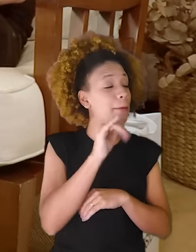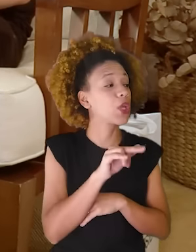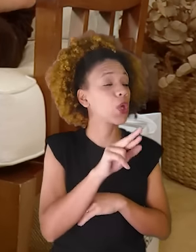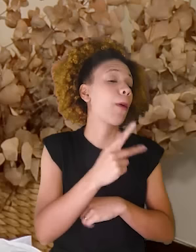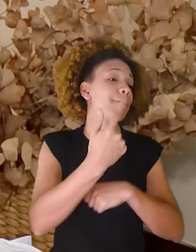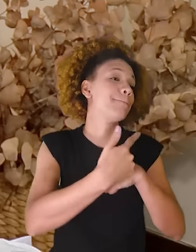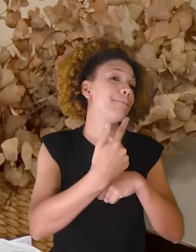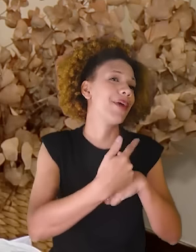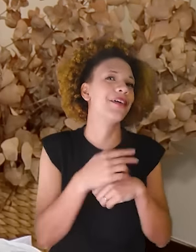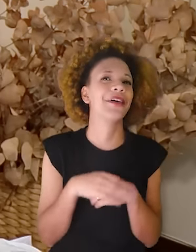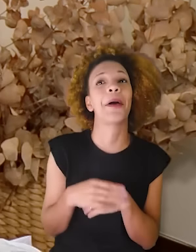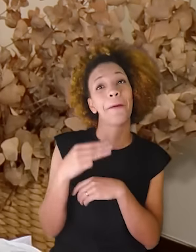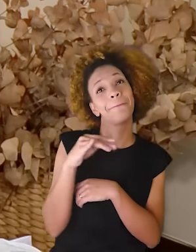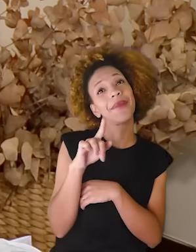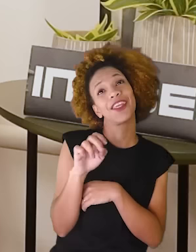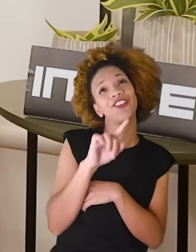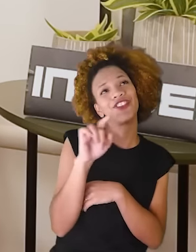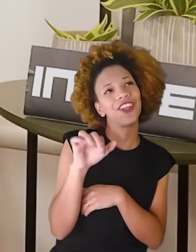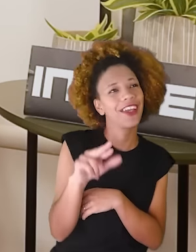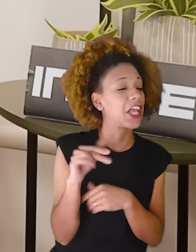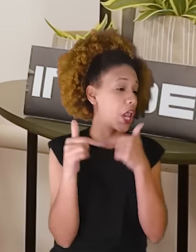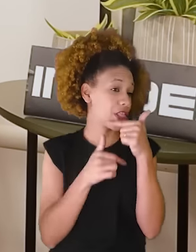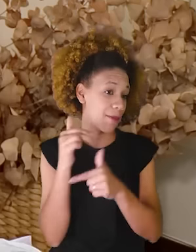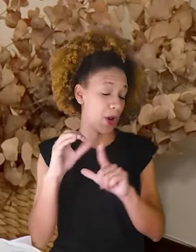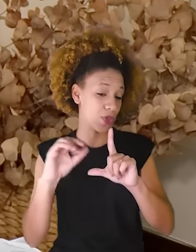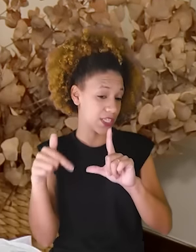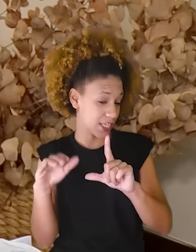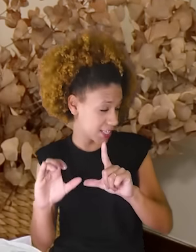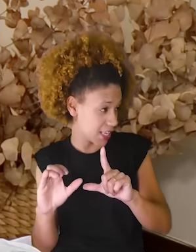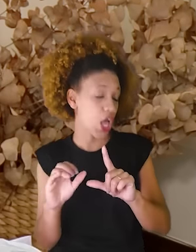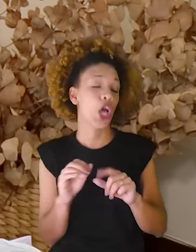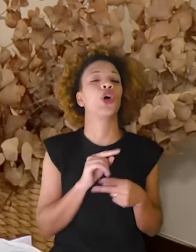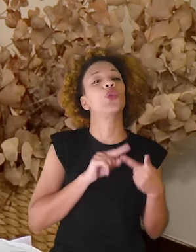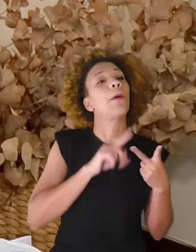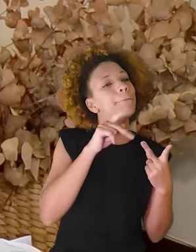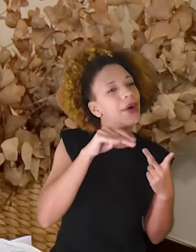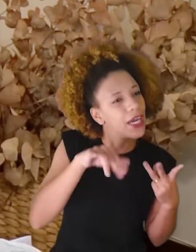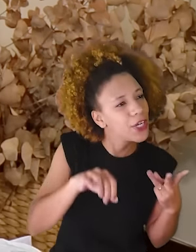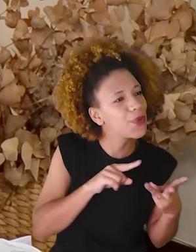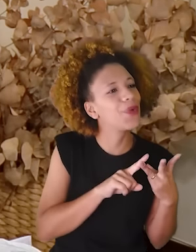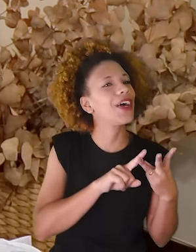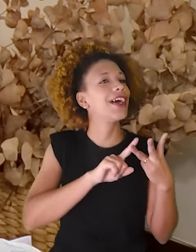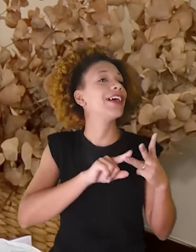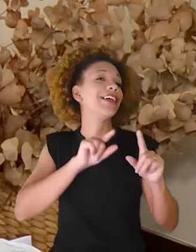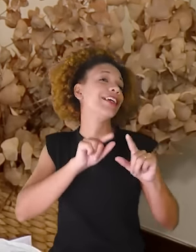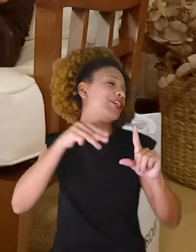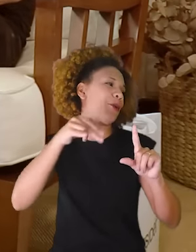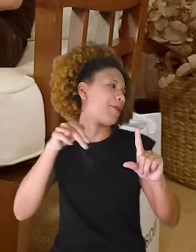bar o cara que Mick jager trabalhou é trabalhou no CQC no Pânico e no Legendários Estou indo no seu